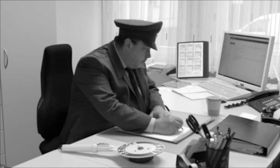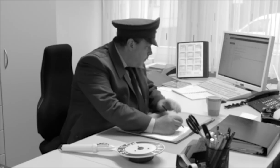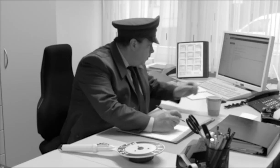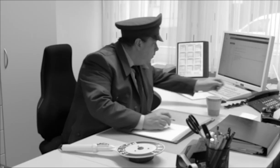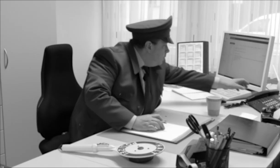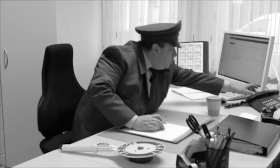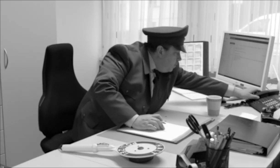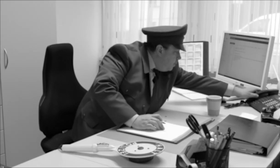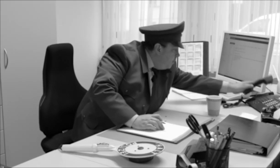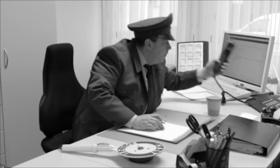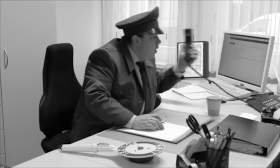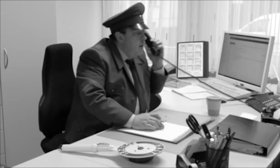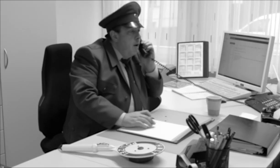*Telefon klingelt*